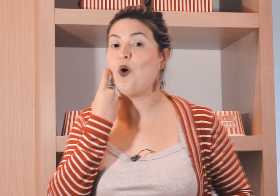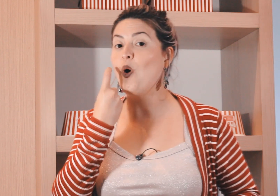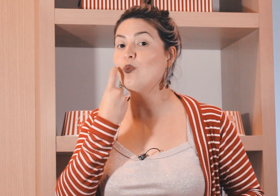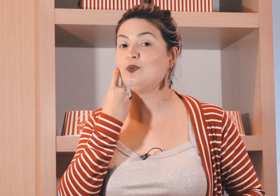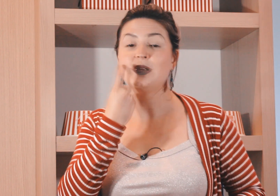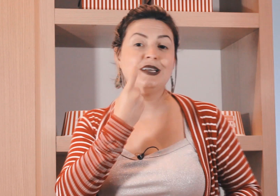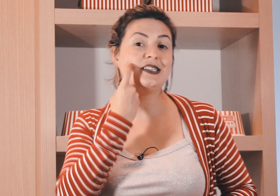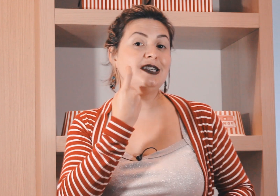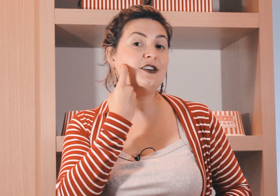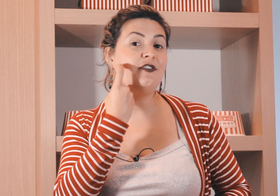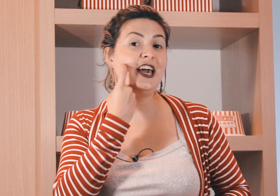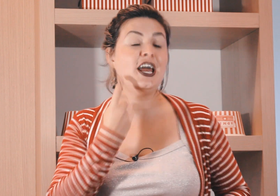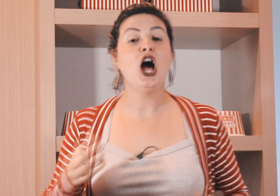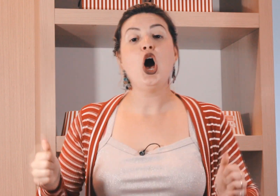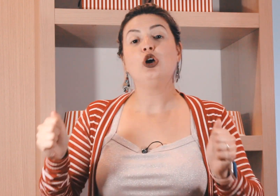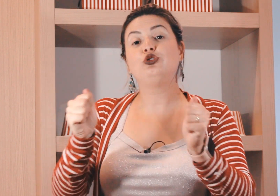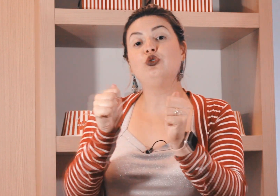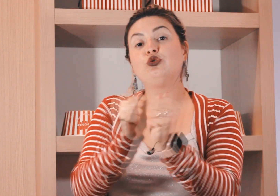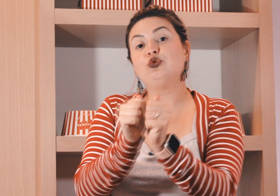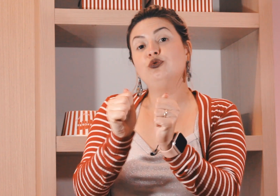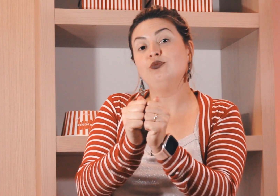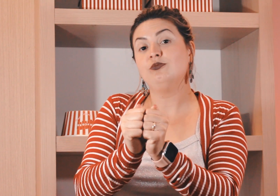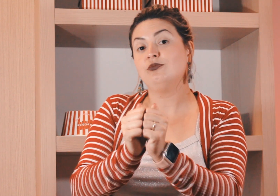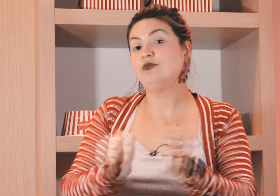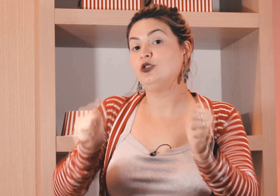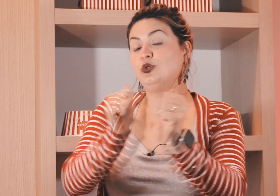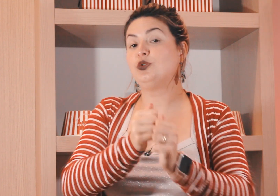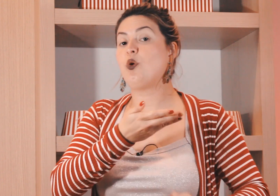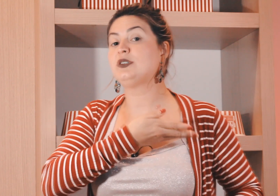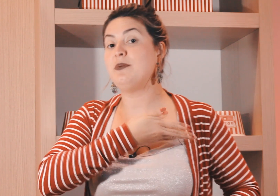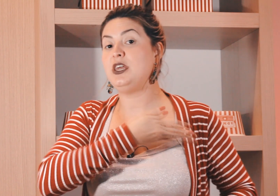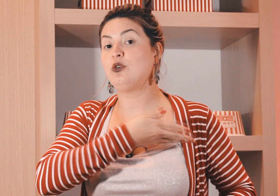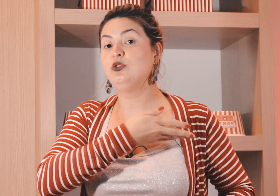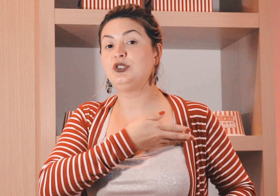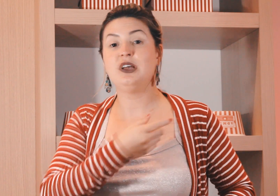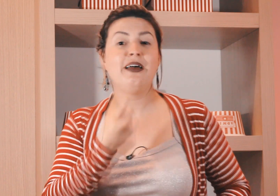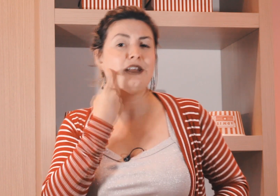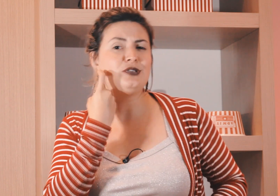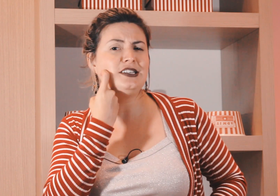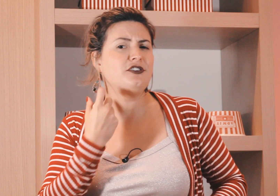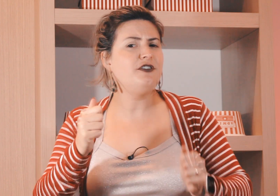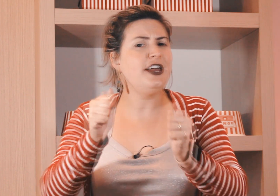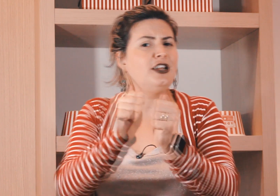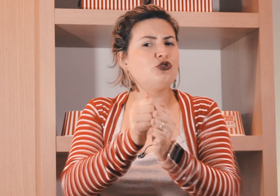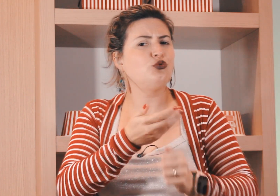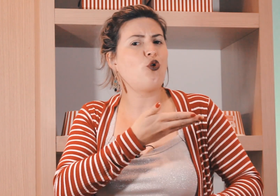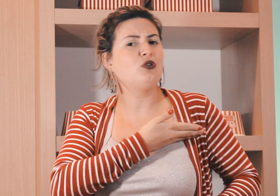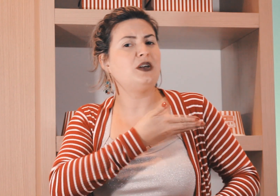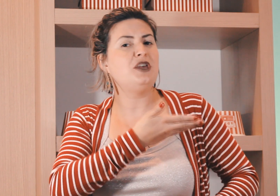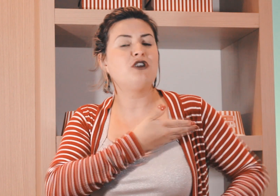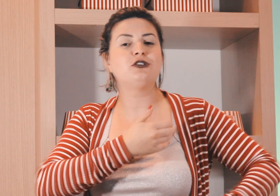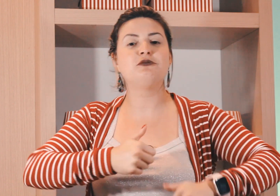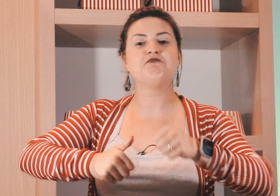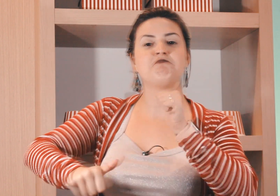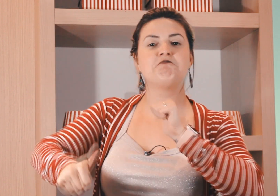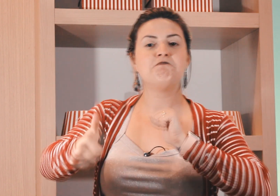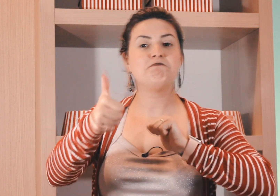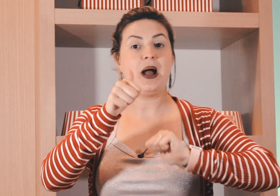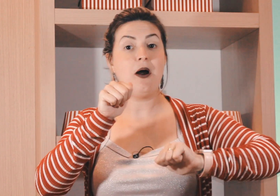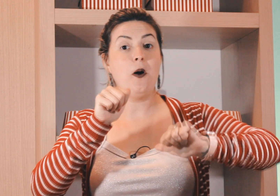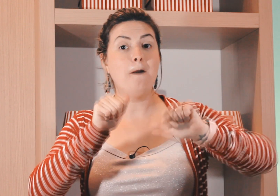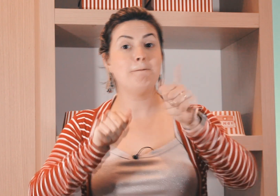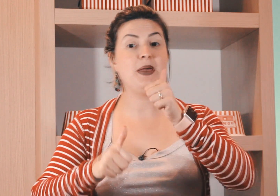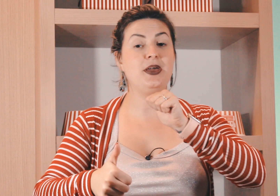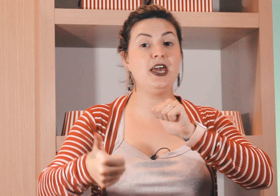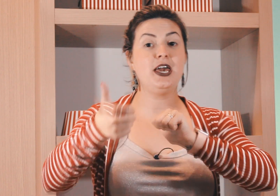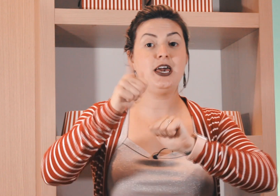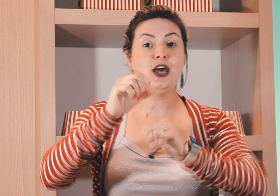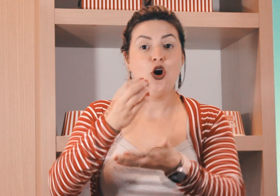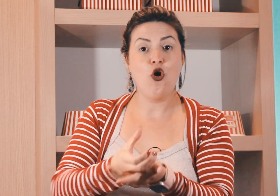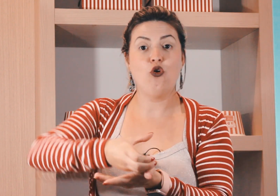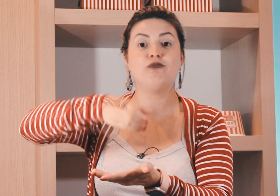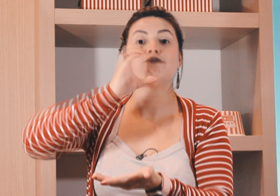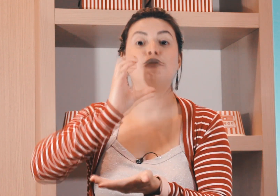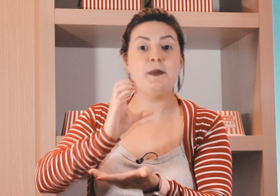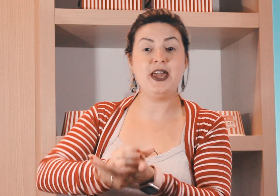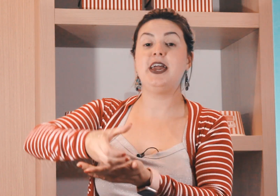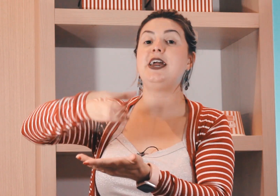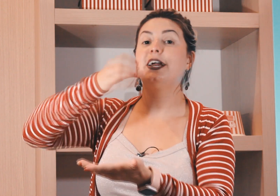ó sexta-feira junto, junto com os amigos então sexta-feira junto com os amigos o bebê ou bebê